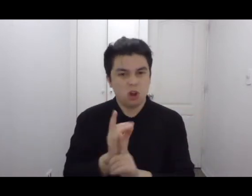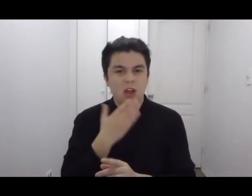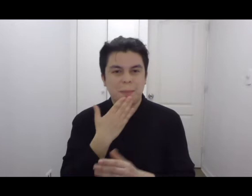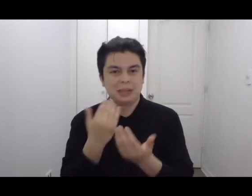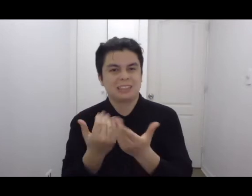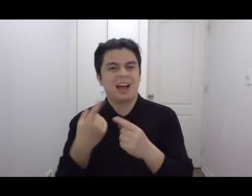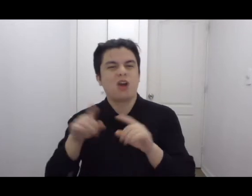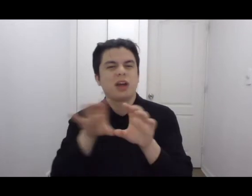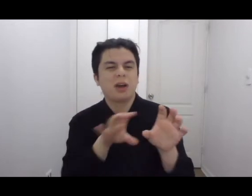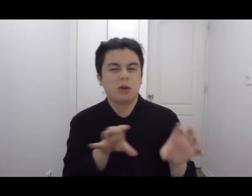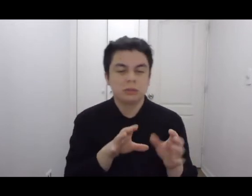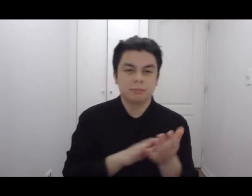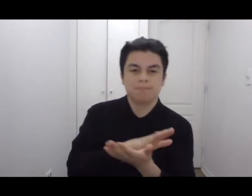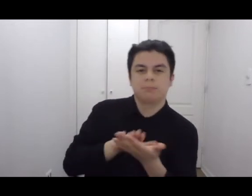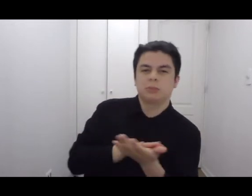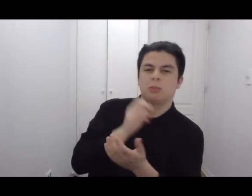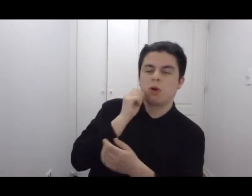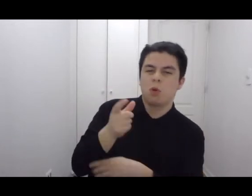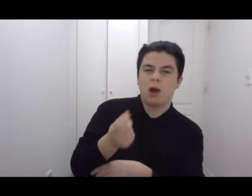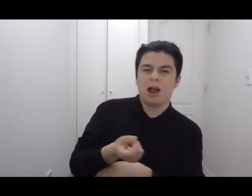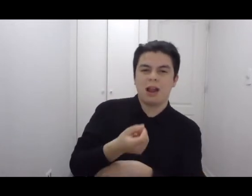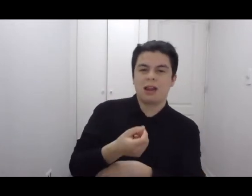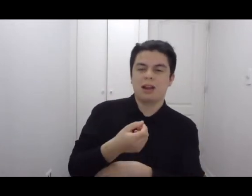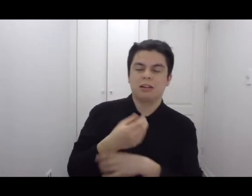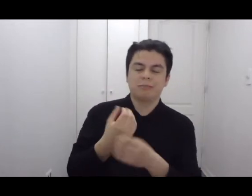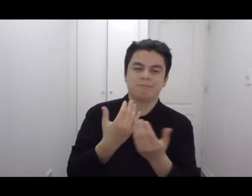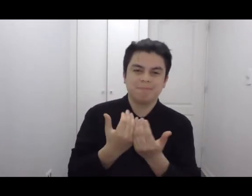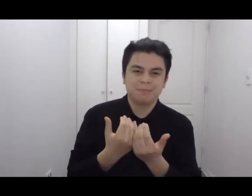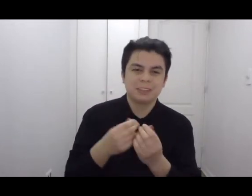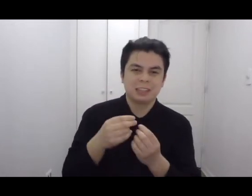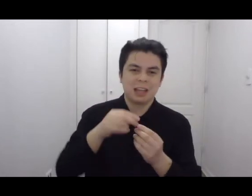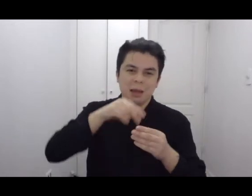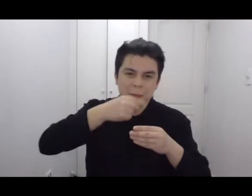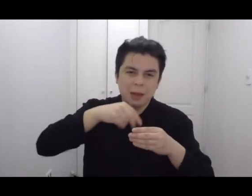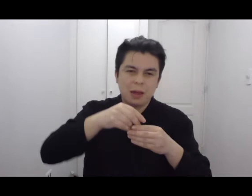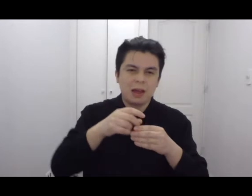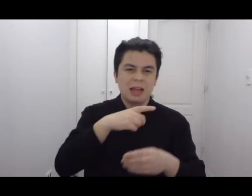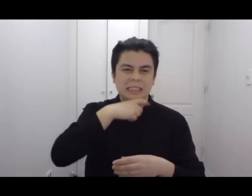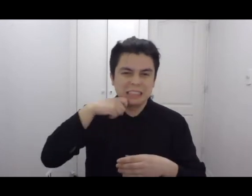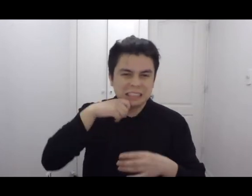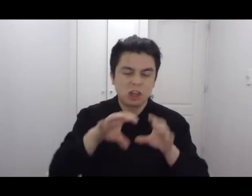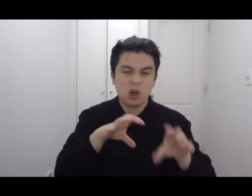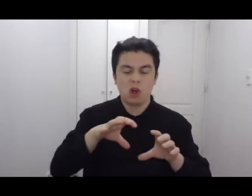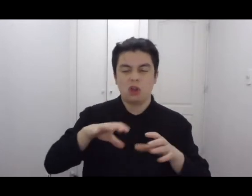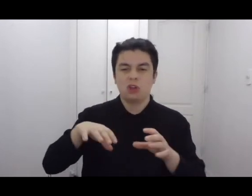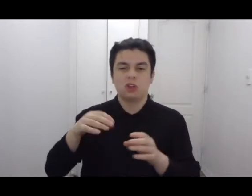para que sea beneficioso para tu salud y no todo lo contrario siempre orientado por